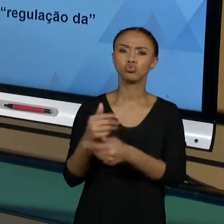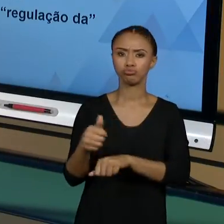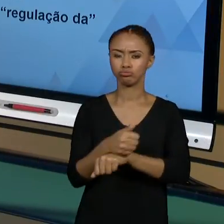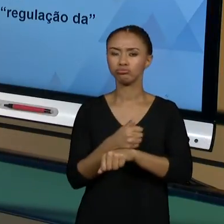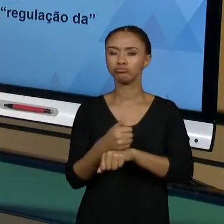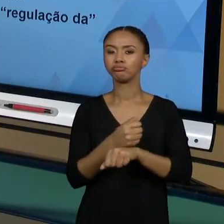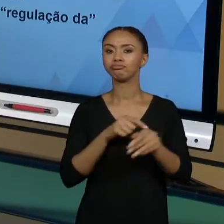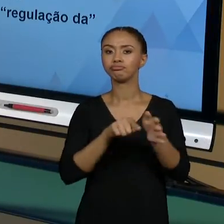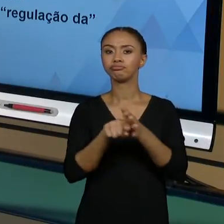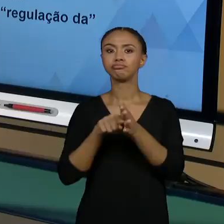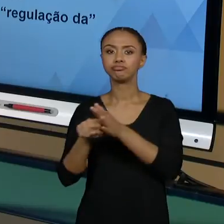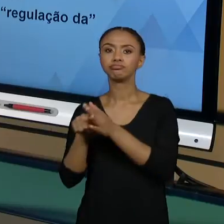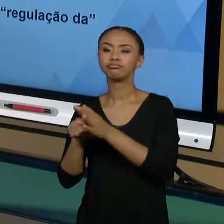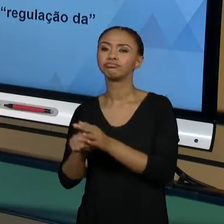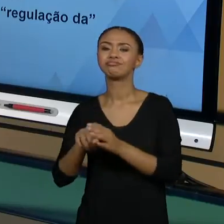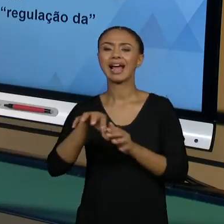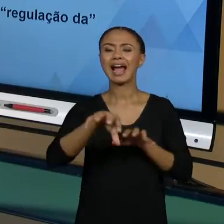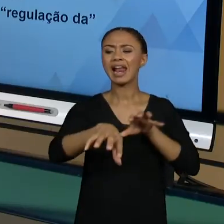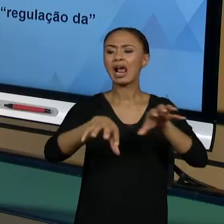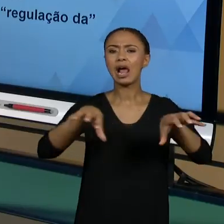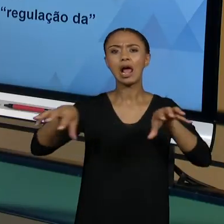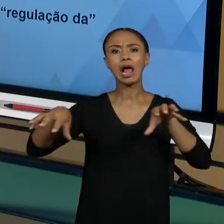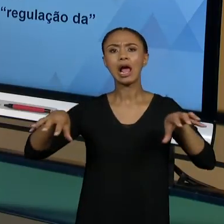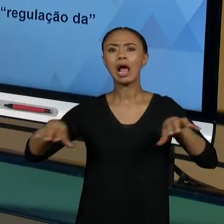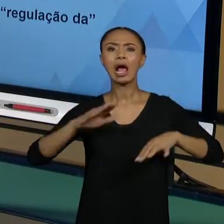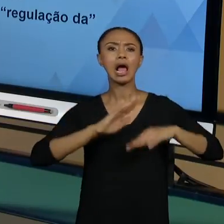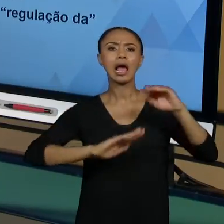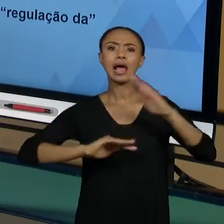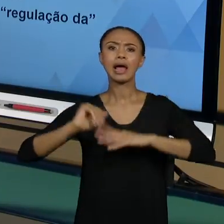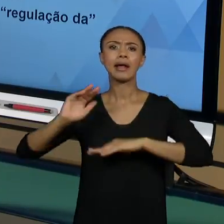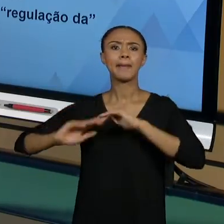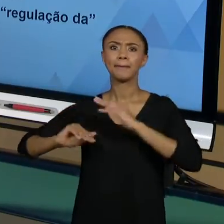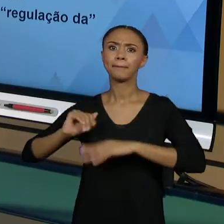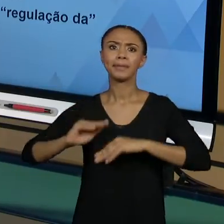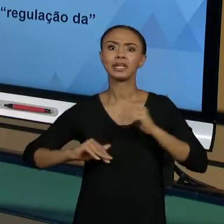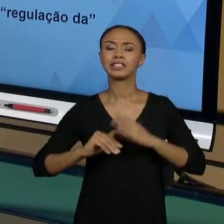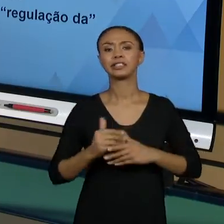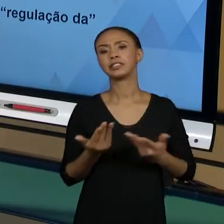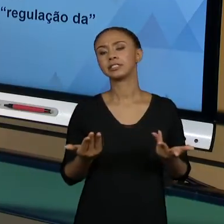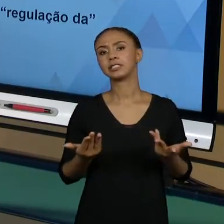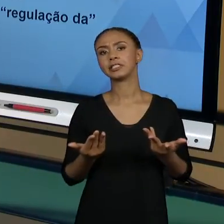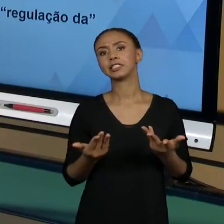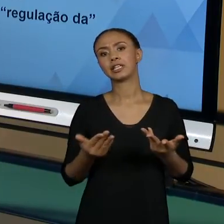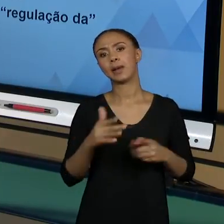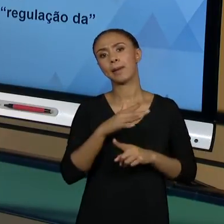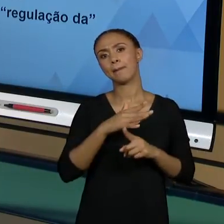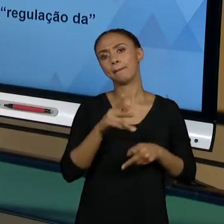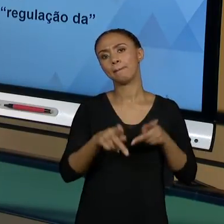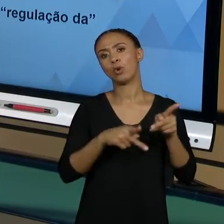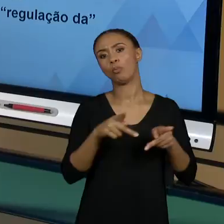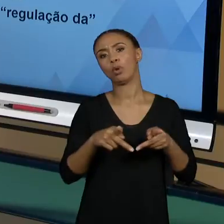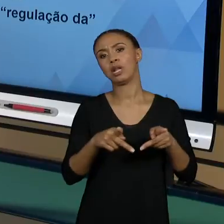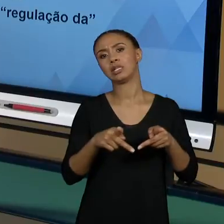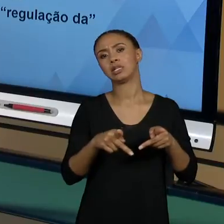SETORES... DESPRIVILEGIADOS DA POPULAÇÃO. ATÉ ENTÃO, A UNIVERSIDADE, SOBRETUDO A UNIVERSIDADE